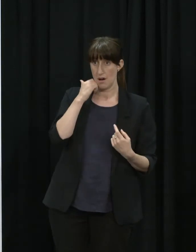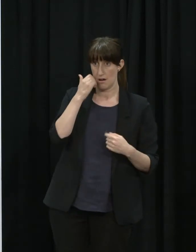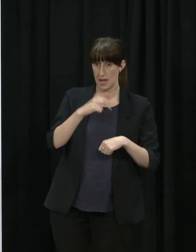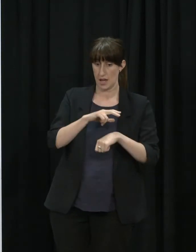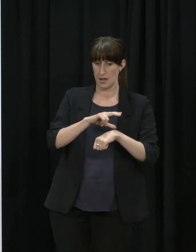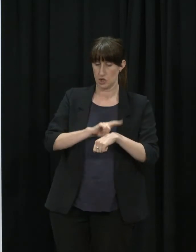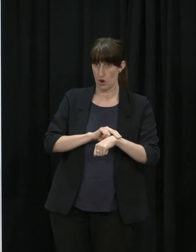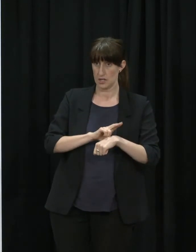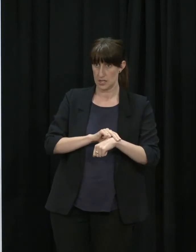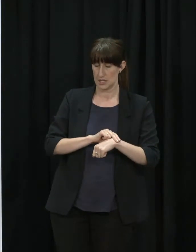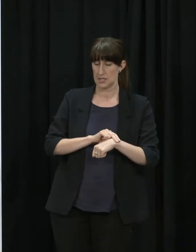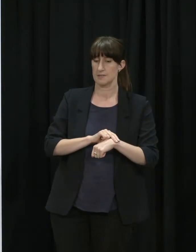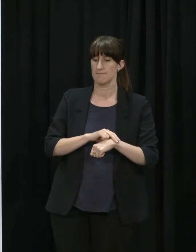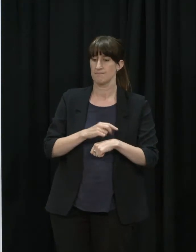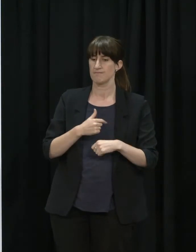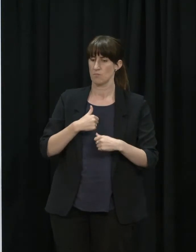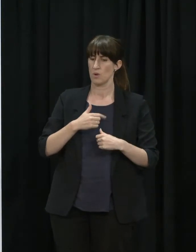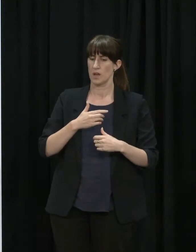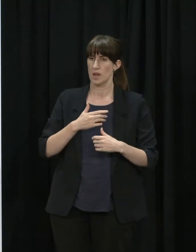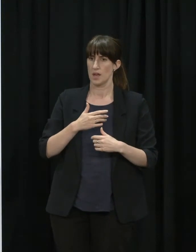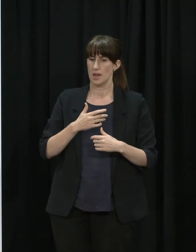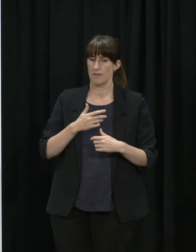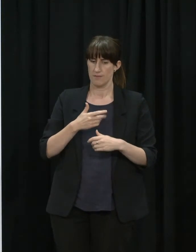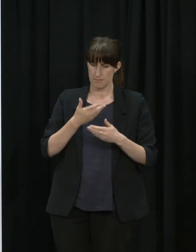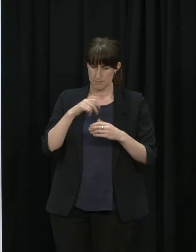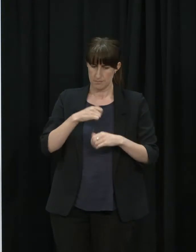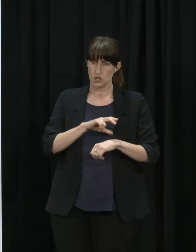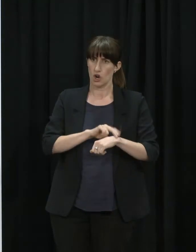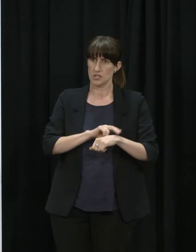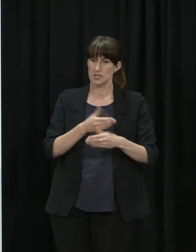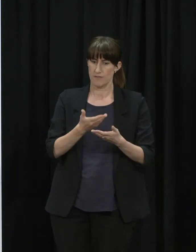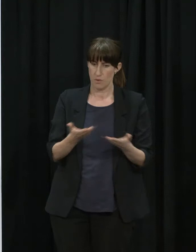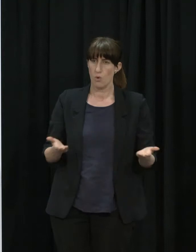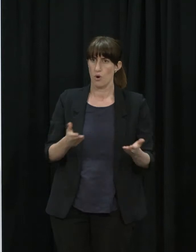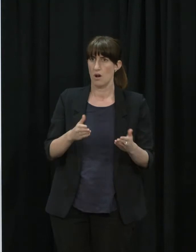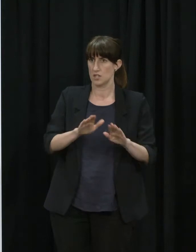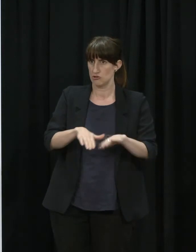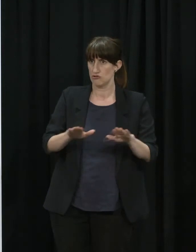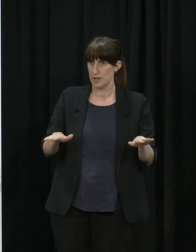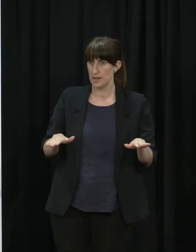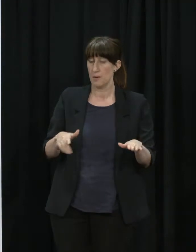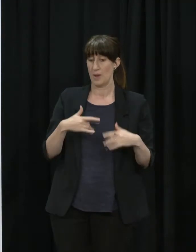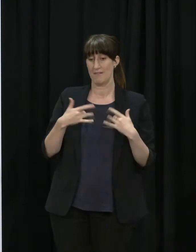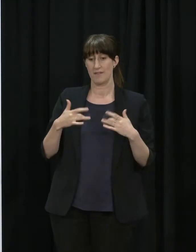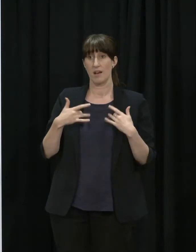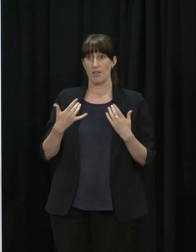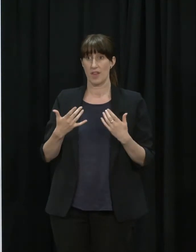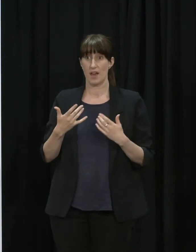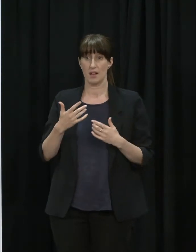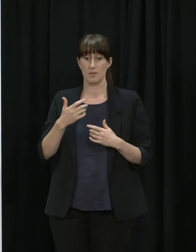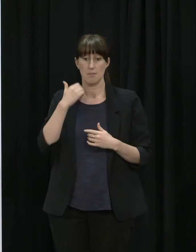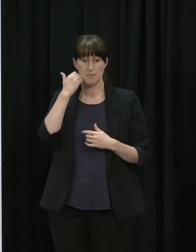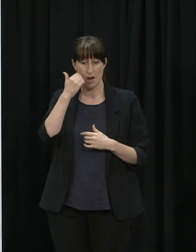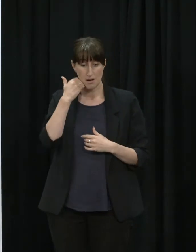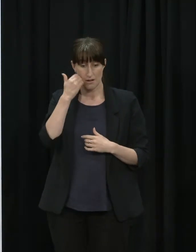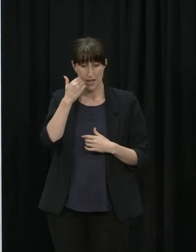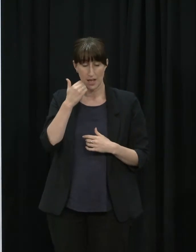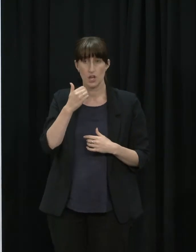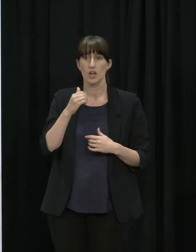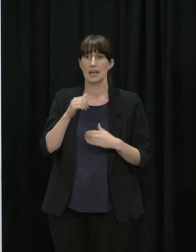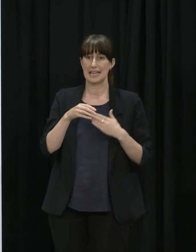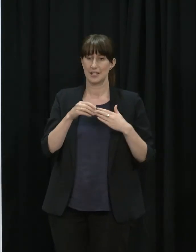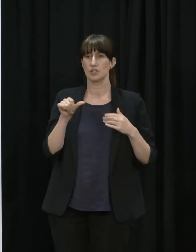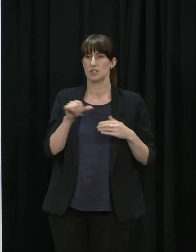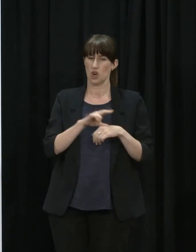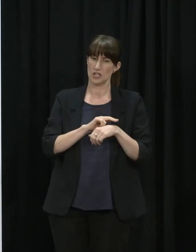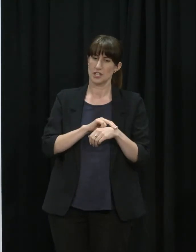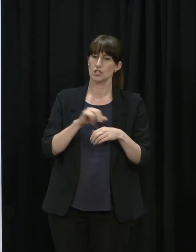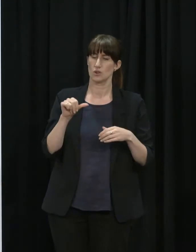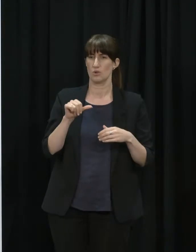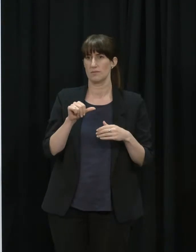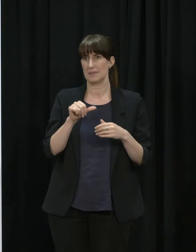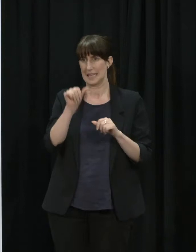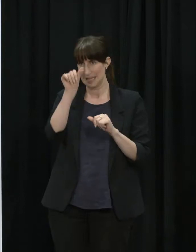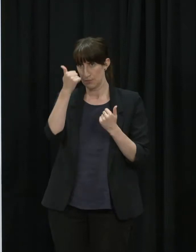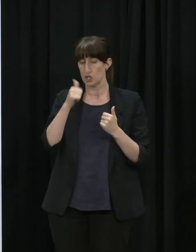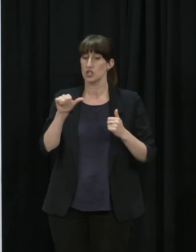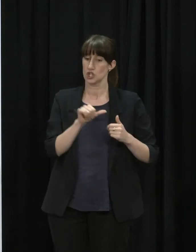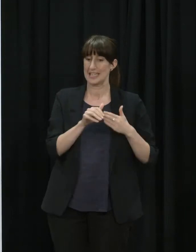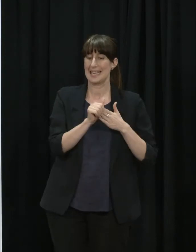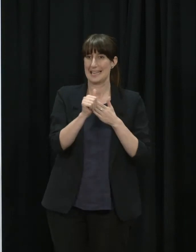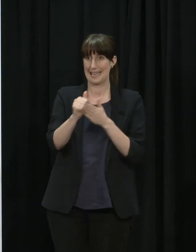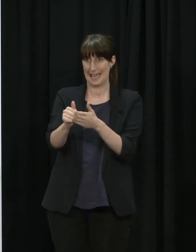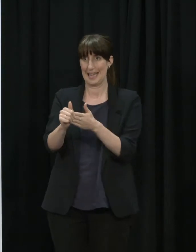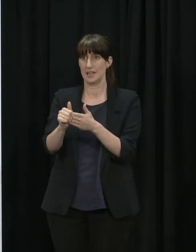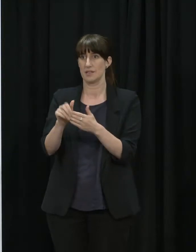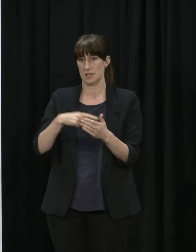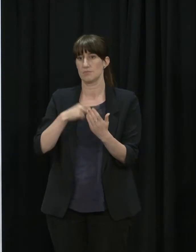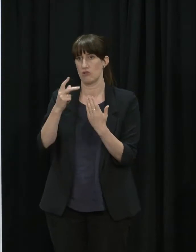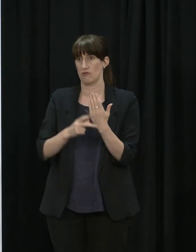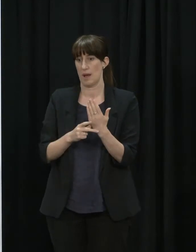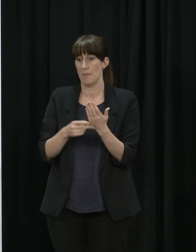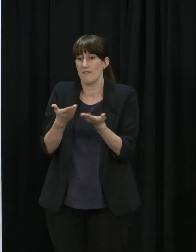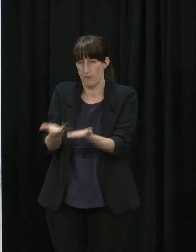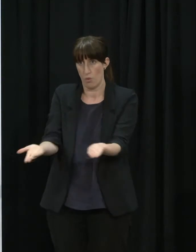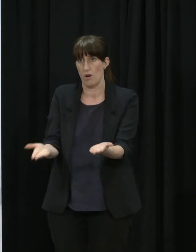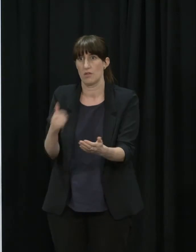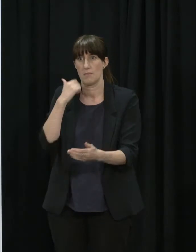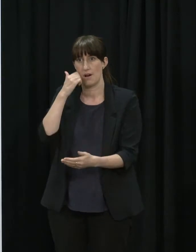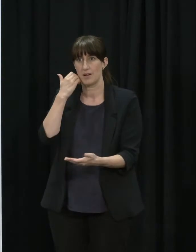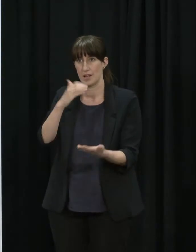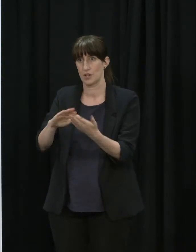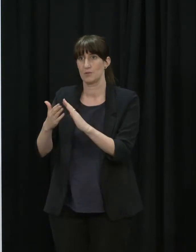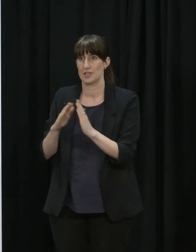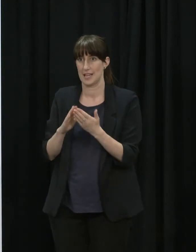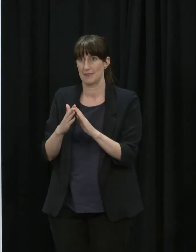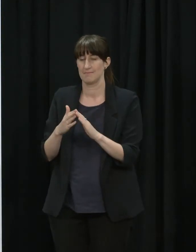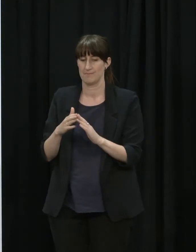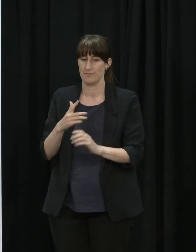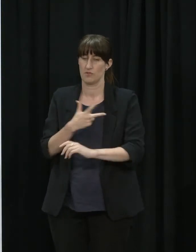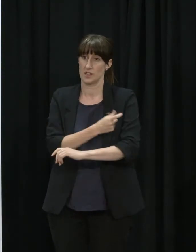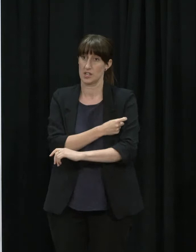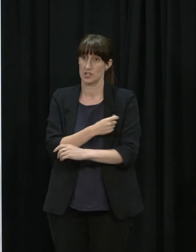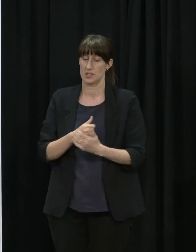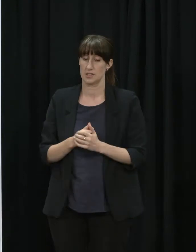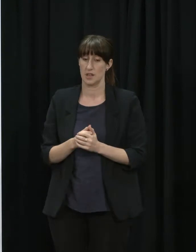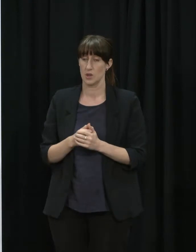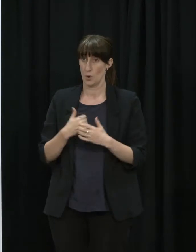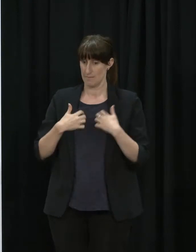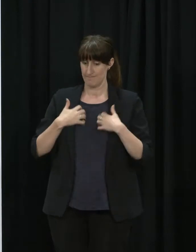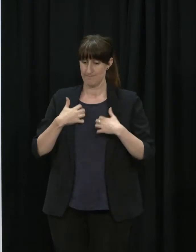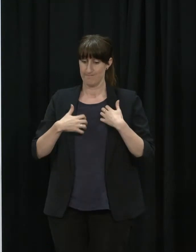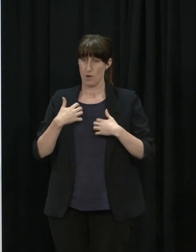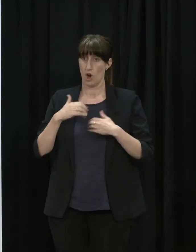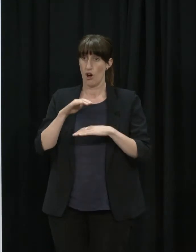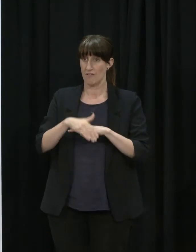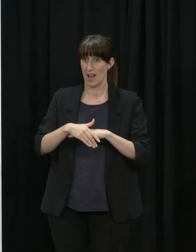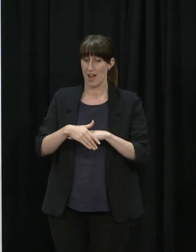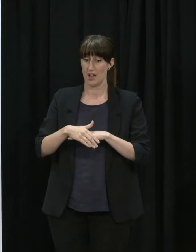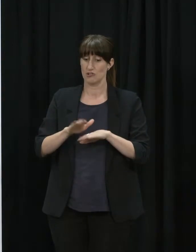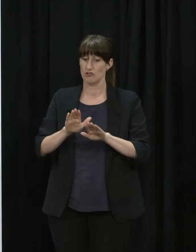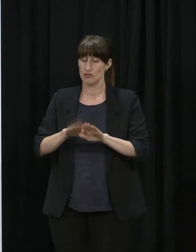roto i o ratau ake hapori. As